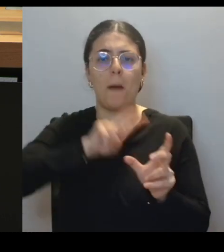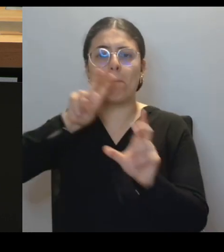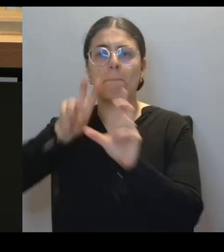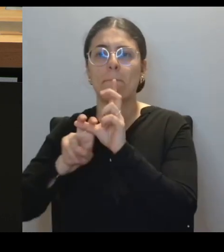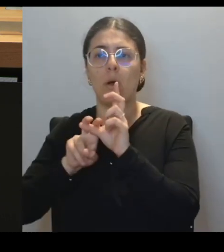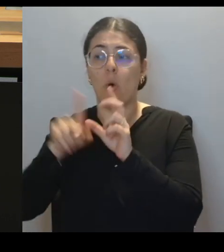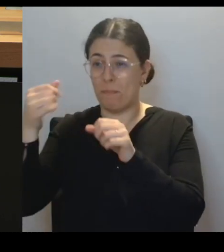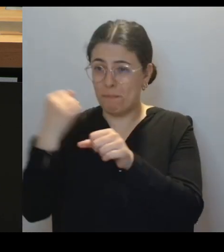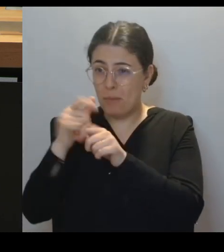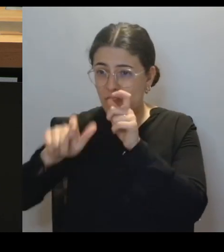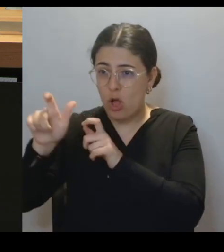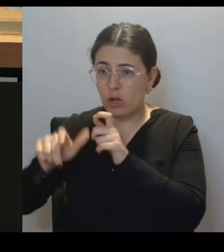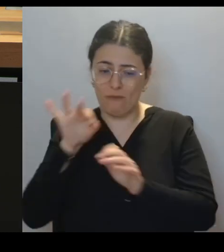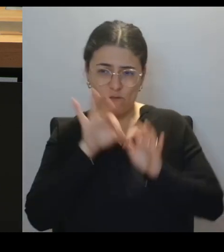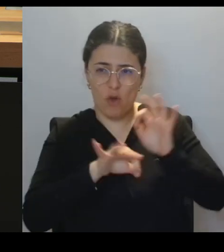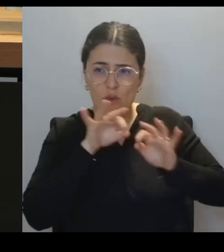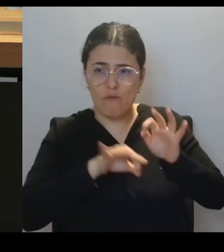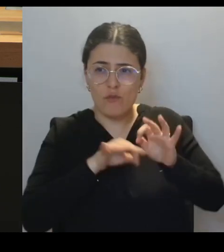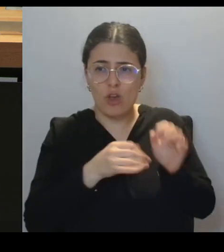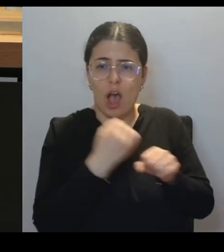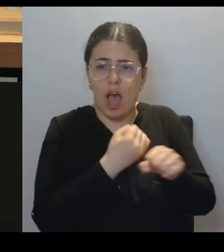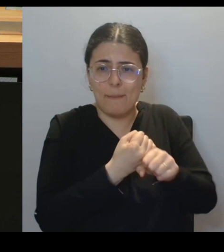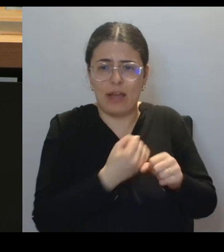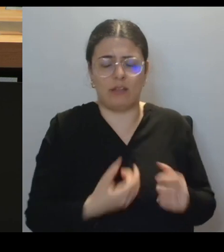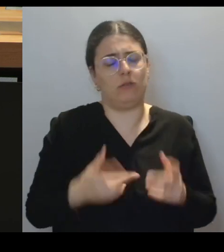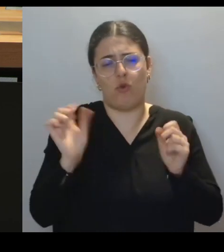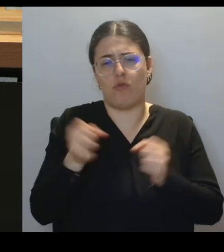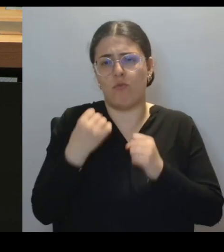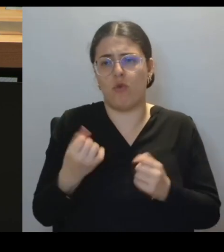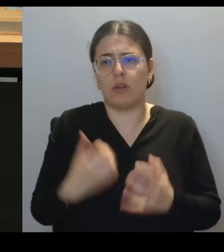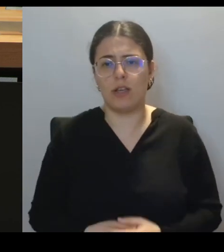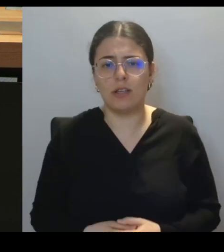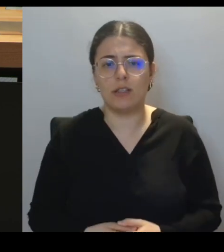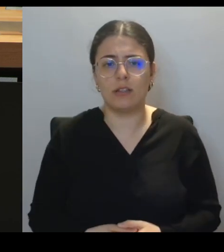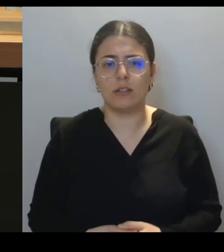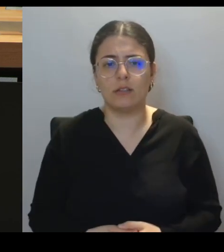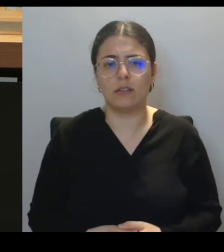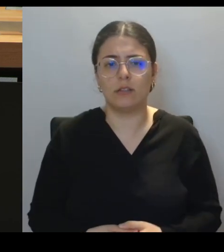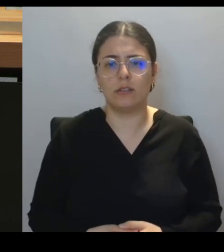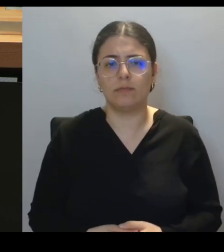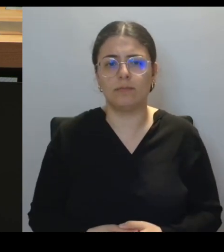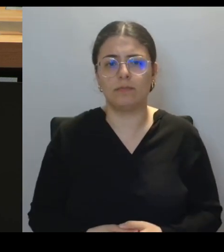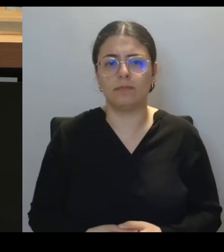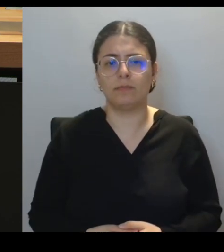soll die Zeche zahlen. Sie erzählen uns einerseits wir müssen die Eigentümer entmachten, die ihre